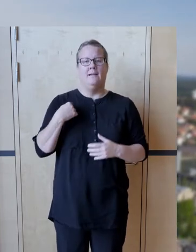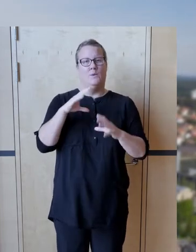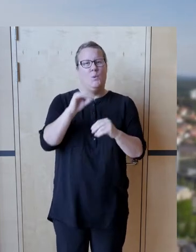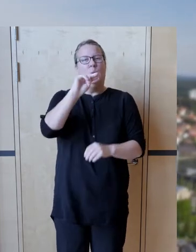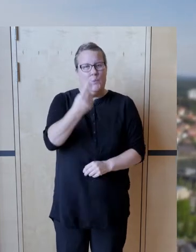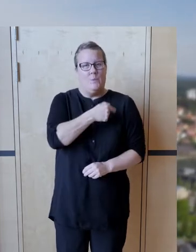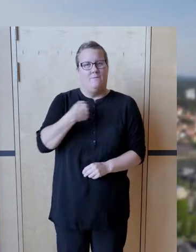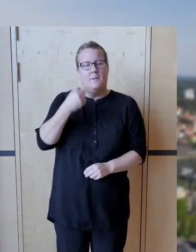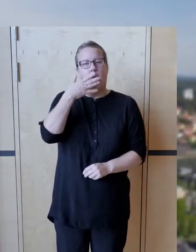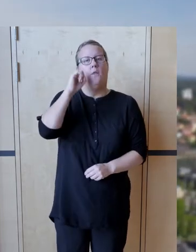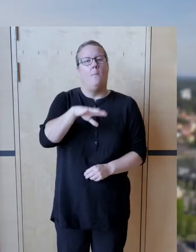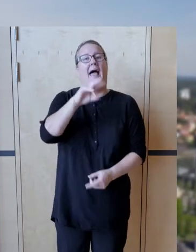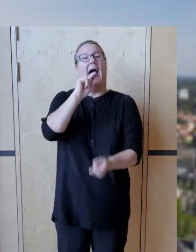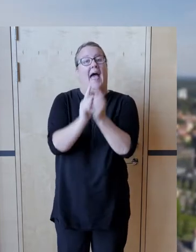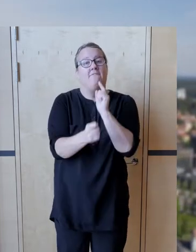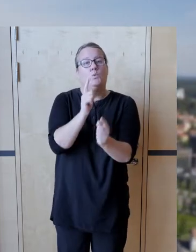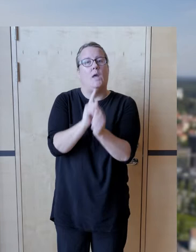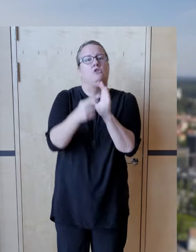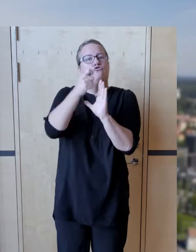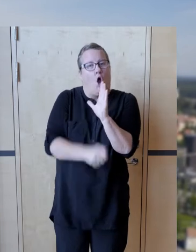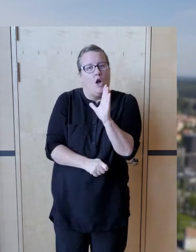Eventuellt påbörjande av 60 stycken boendeplatser